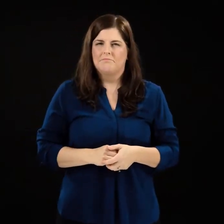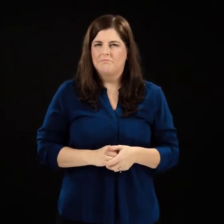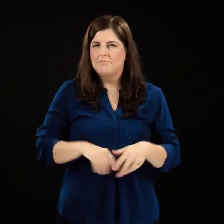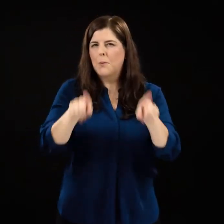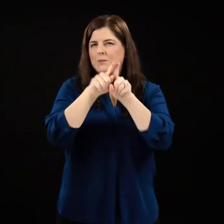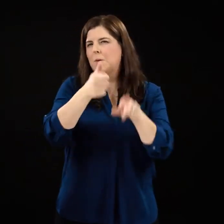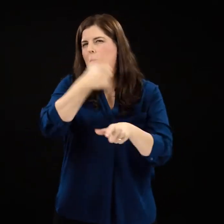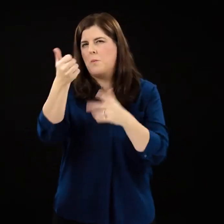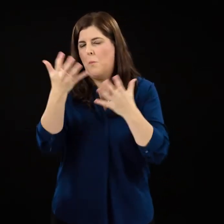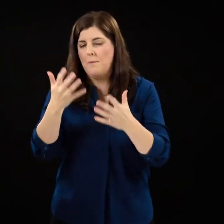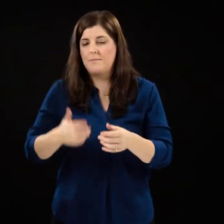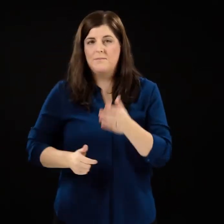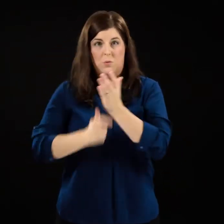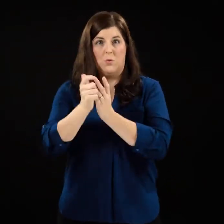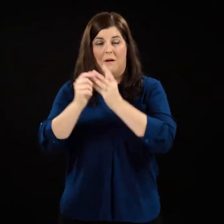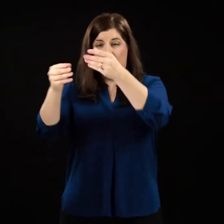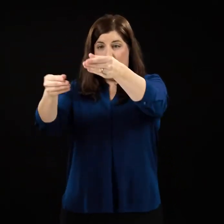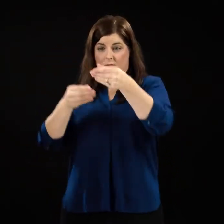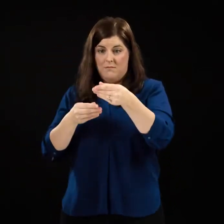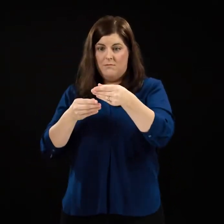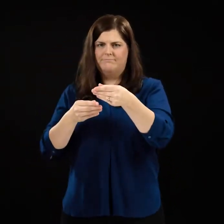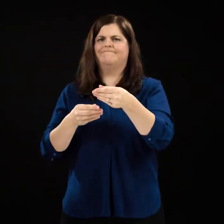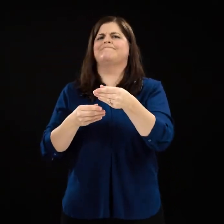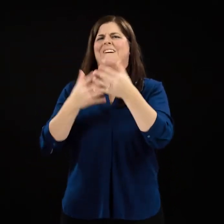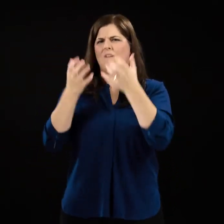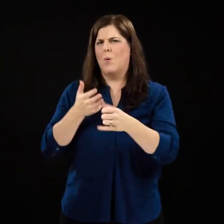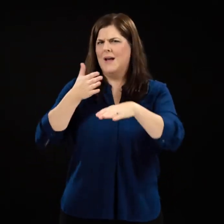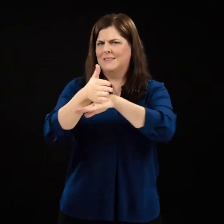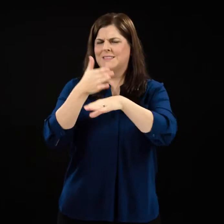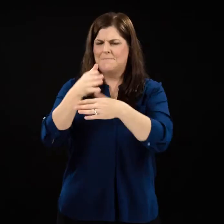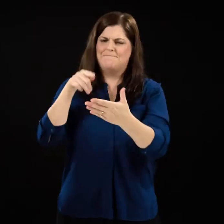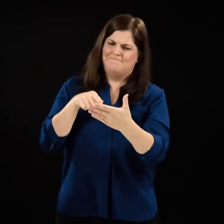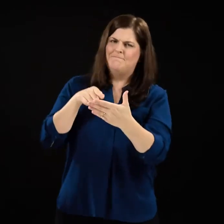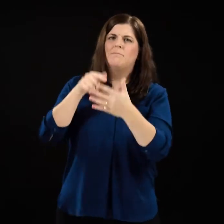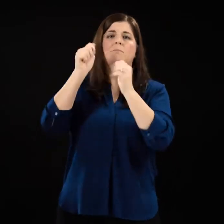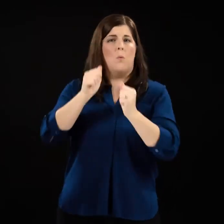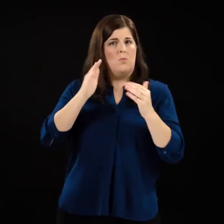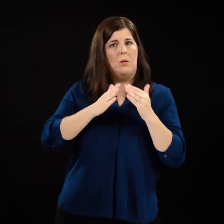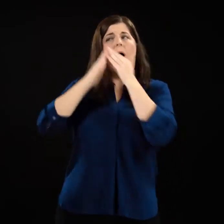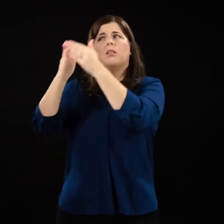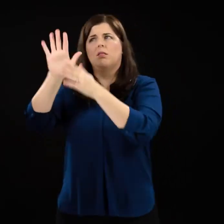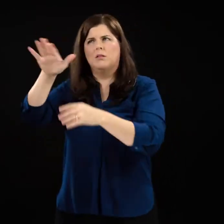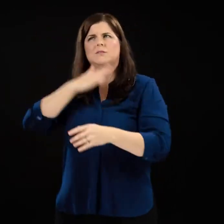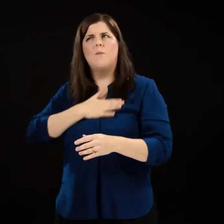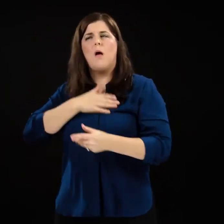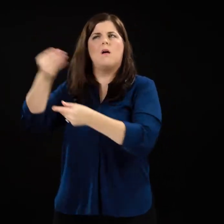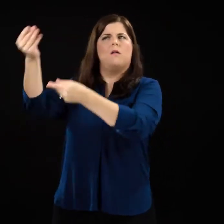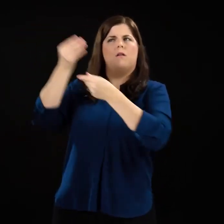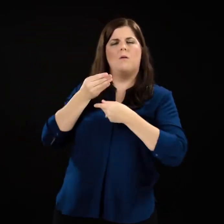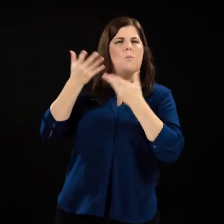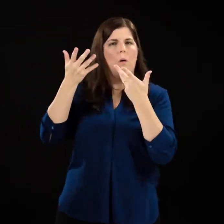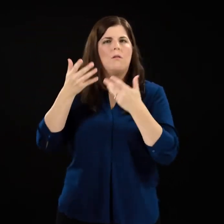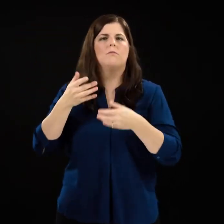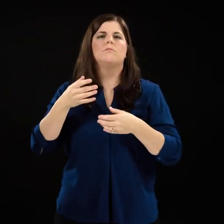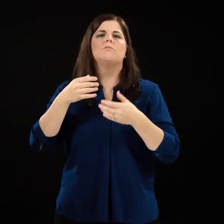Elles peuvent profiter d'une période d'essai de 30 jours civils pour déterminer si le service répond